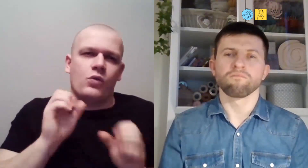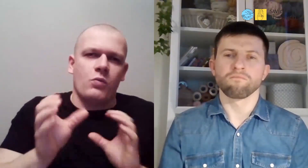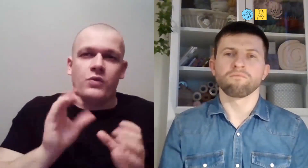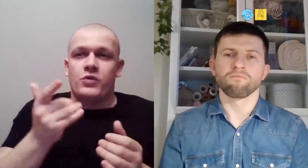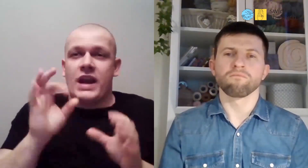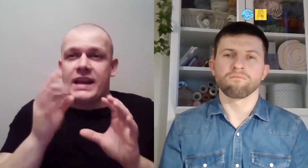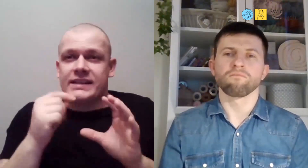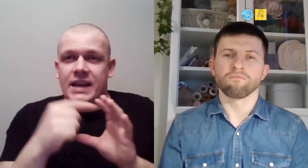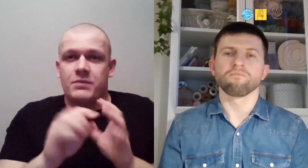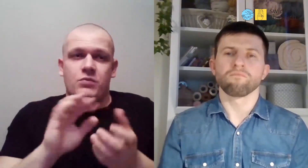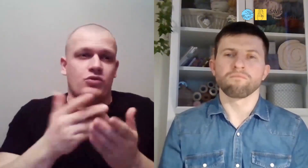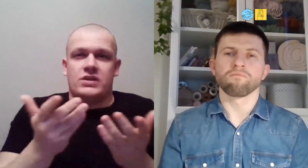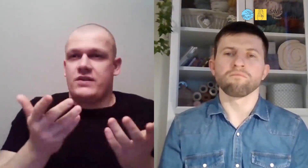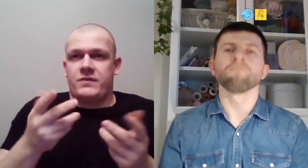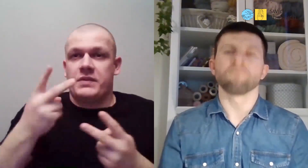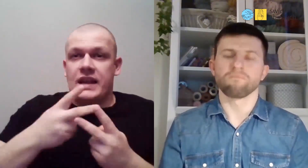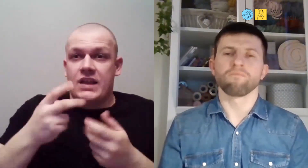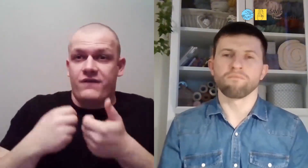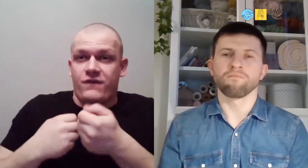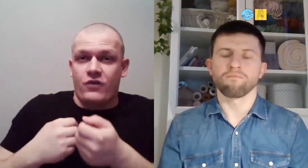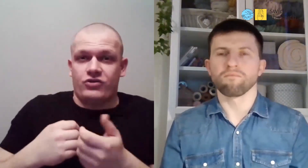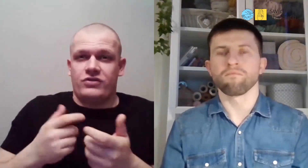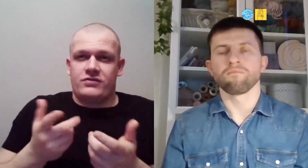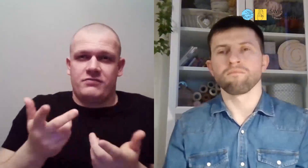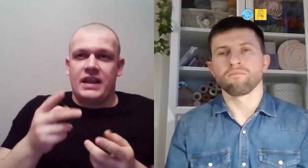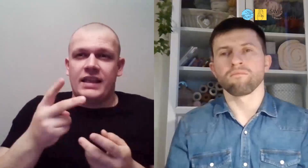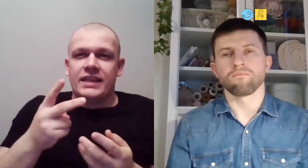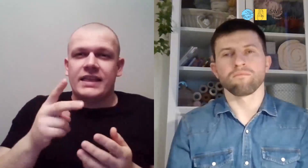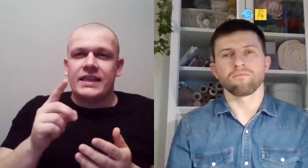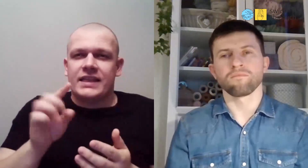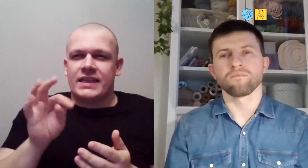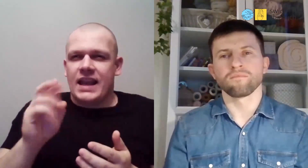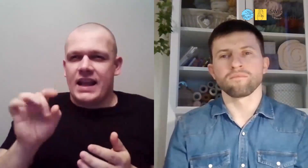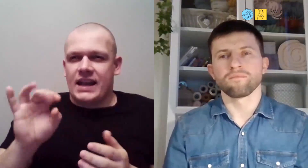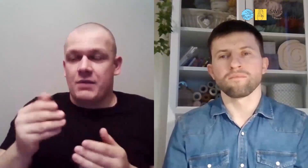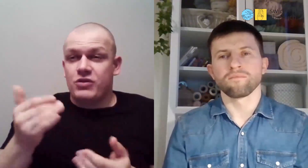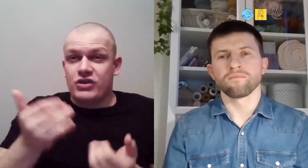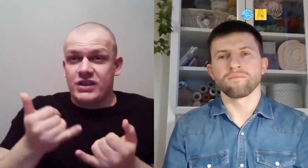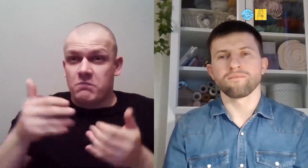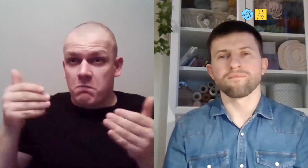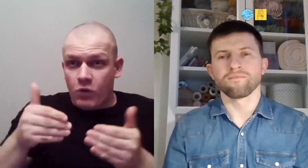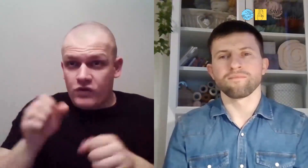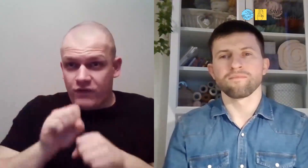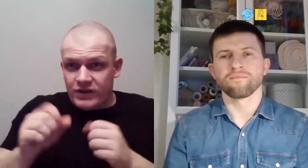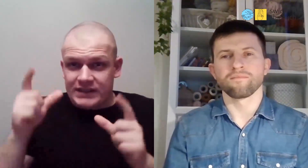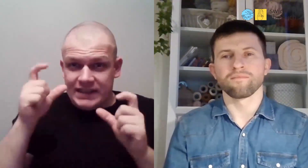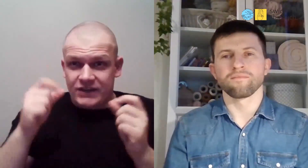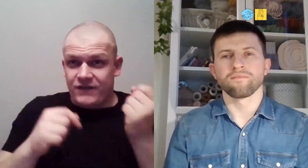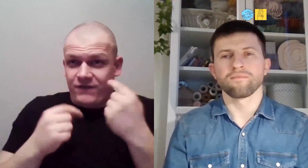i wtedy pisze sms’a do tej osoby. Osoba głucha zrobi sobie zdjęcie